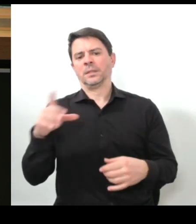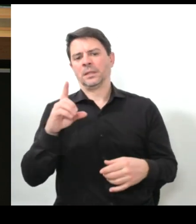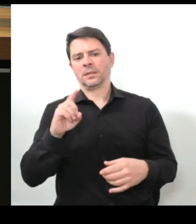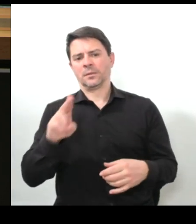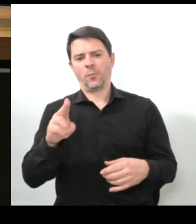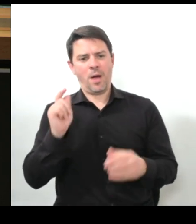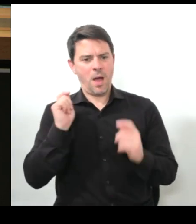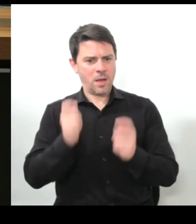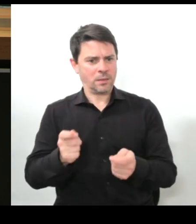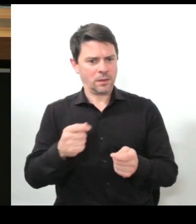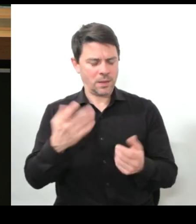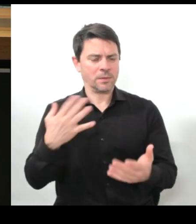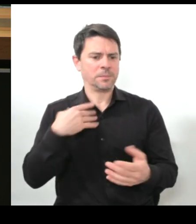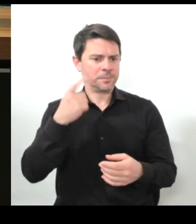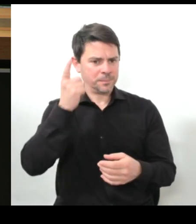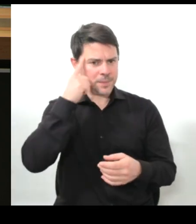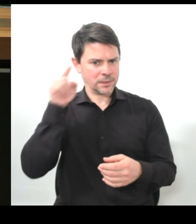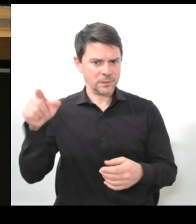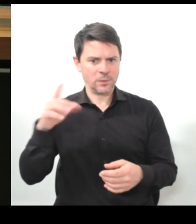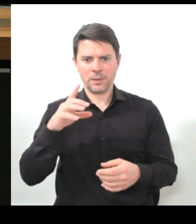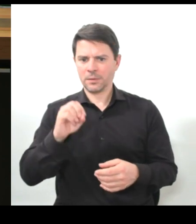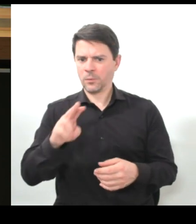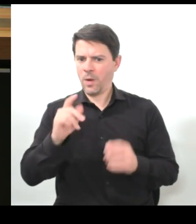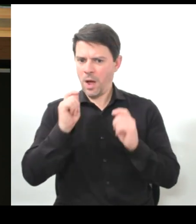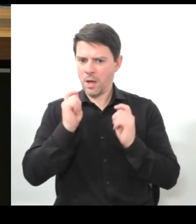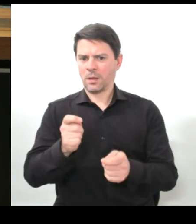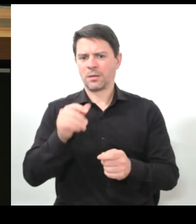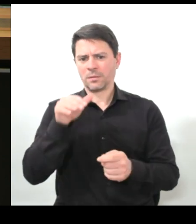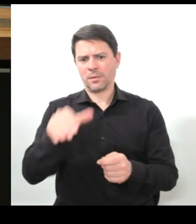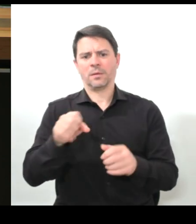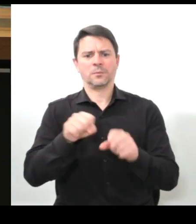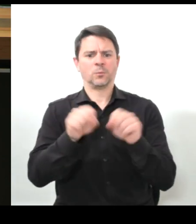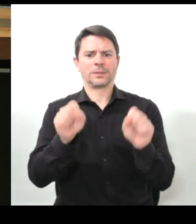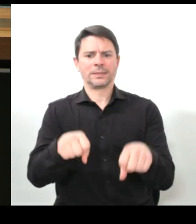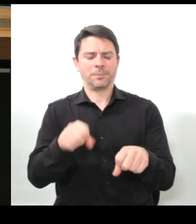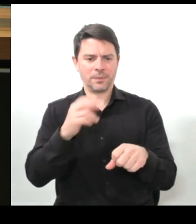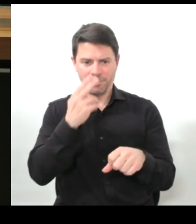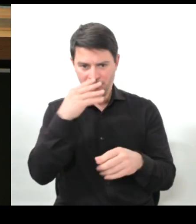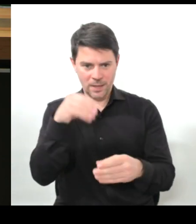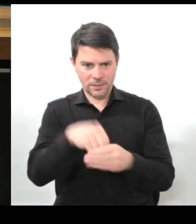genau diese Konstruktionsfehler für die Dauer der Amtszeit. Aus